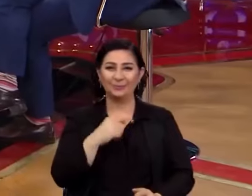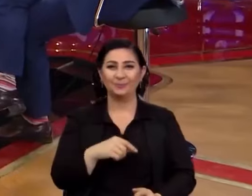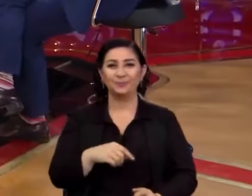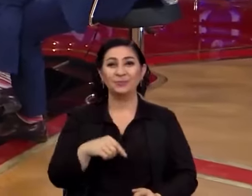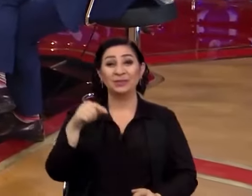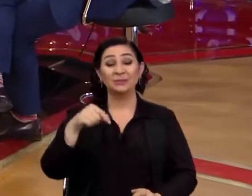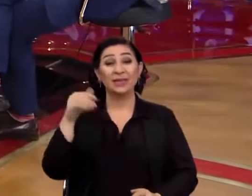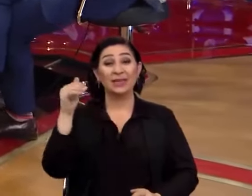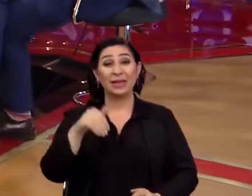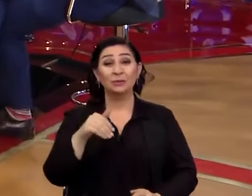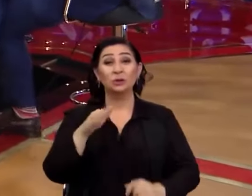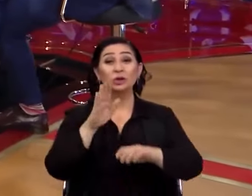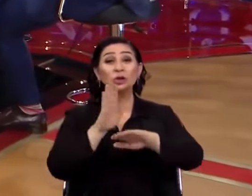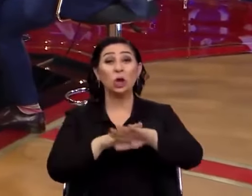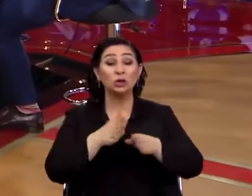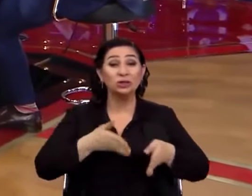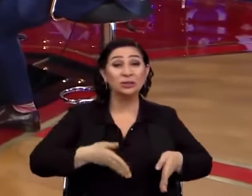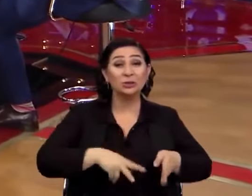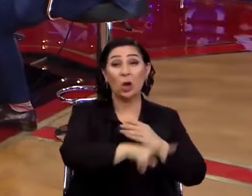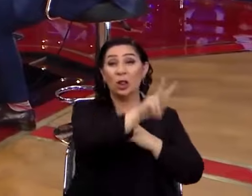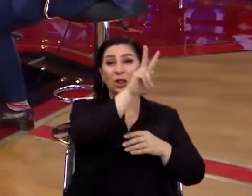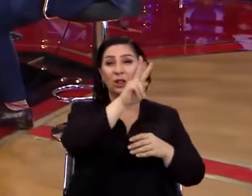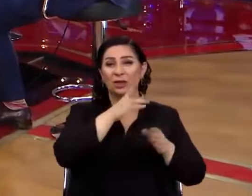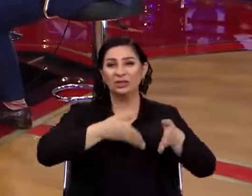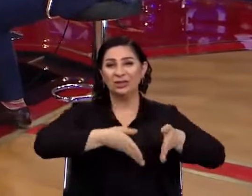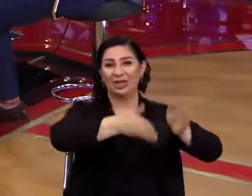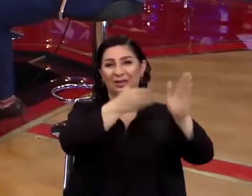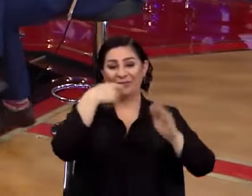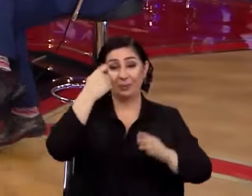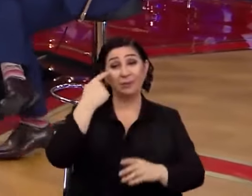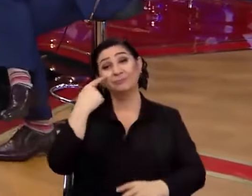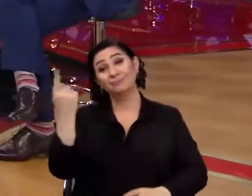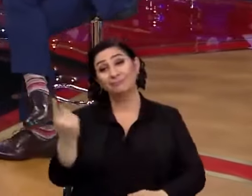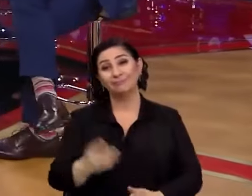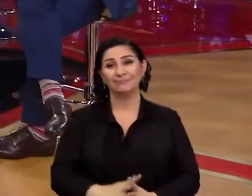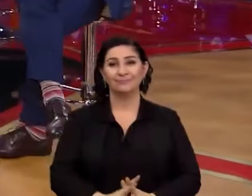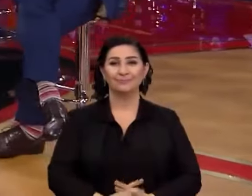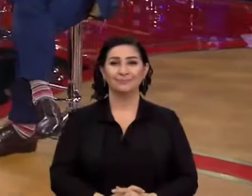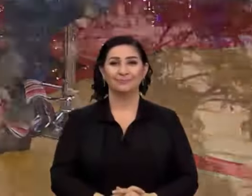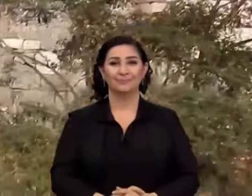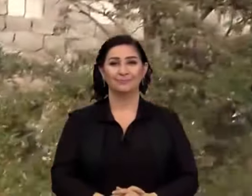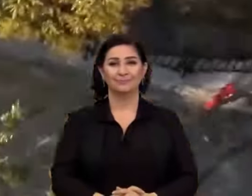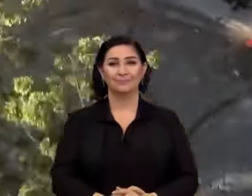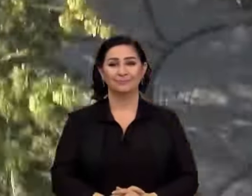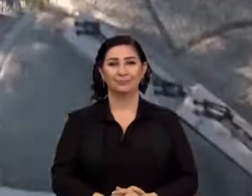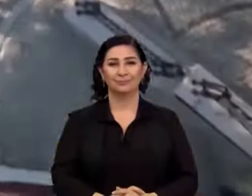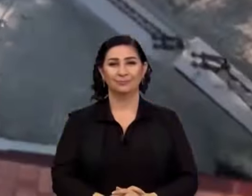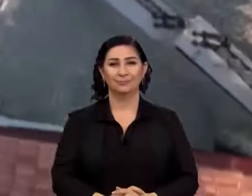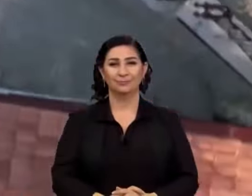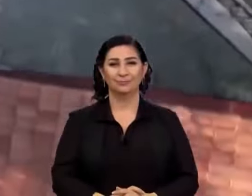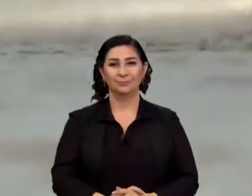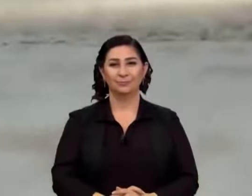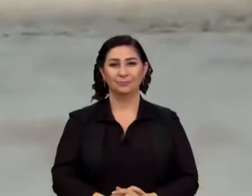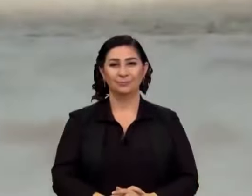gelelim Sol şerit filmine gelelim [Müzik]